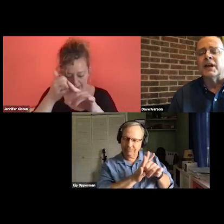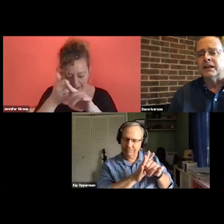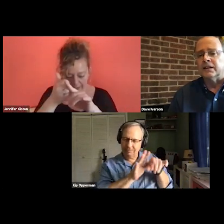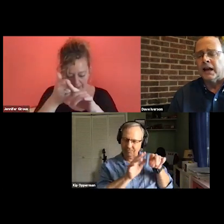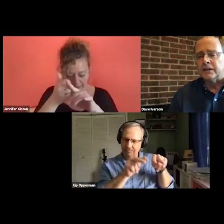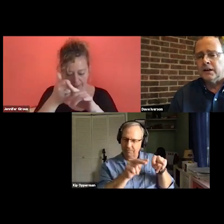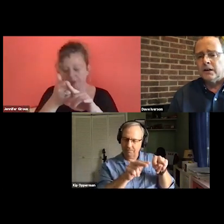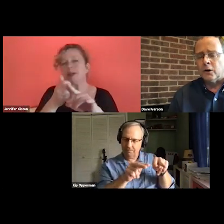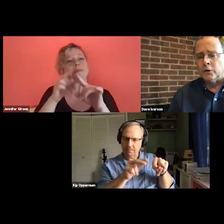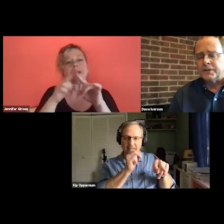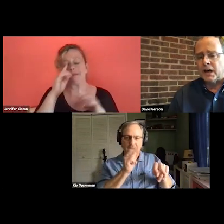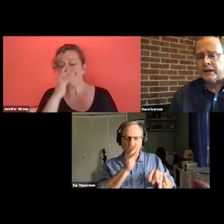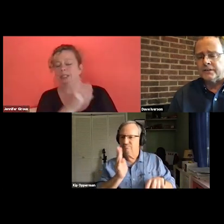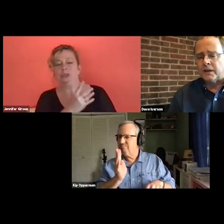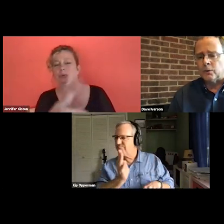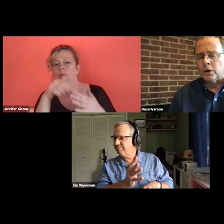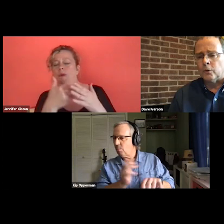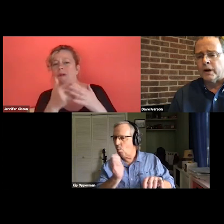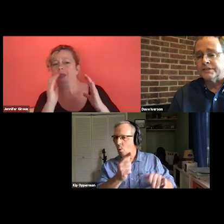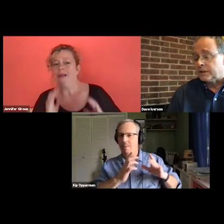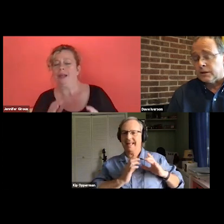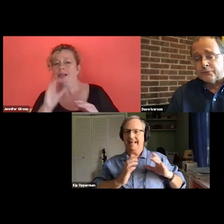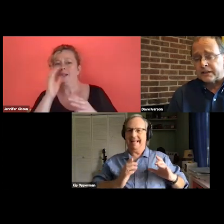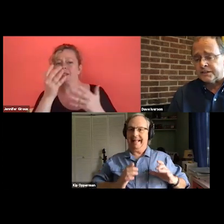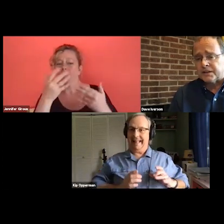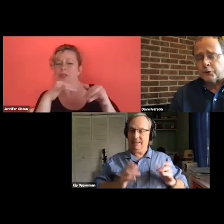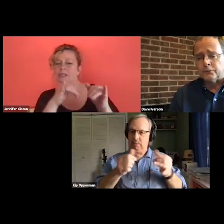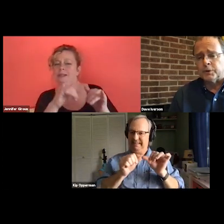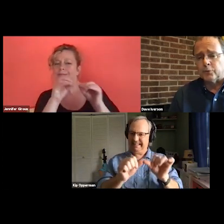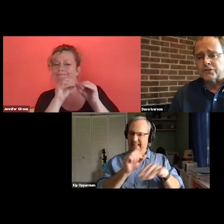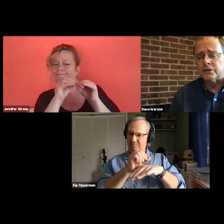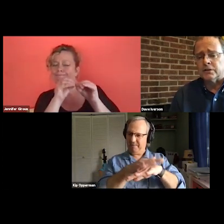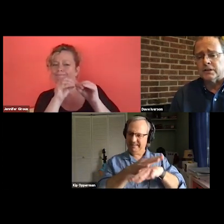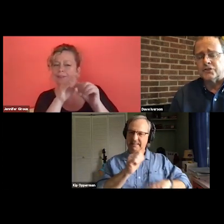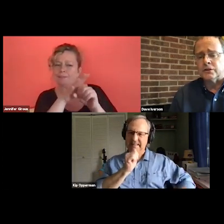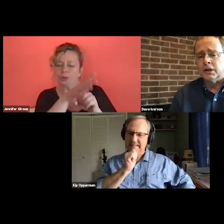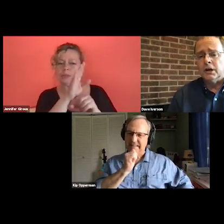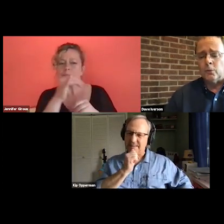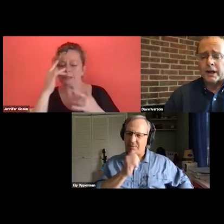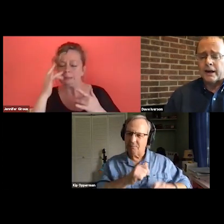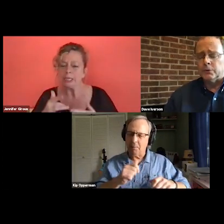pero tampoco descuidar a todos esos clientes que de otra manera todavía estaban afectados y sufrían depresión, adicción, lo que sea,